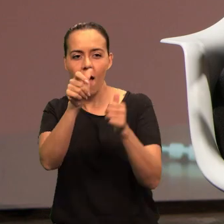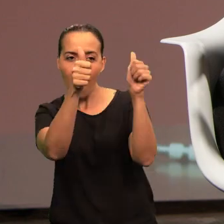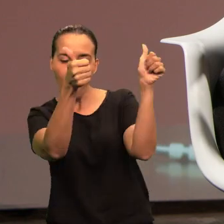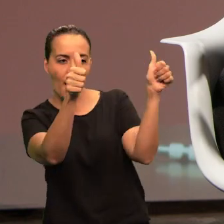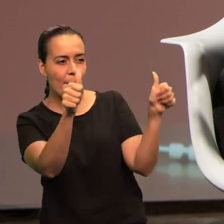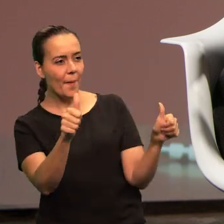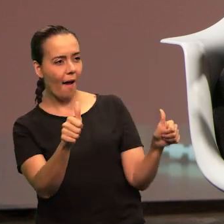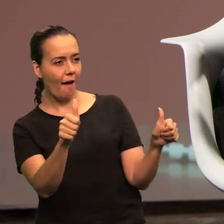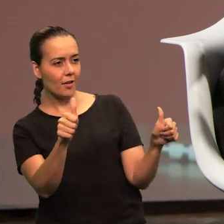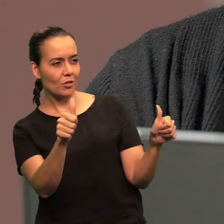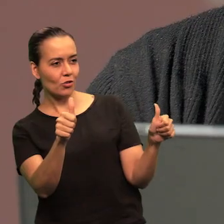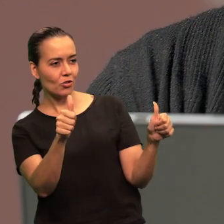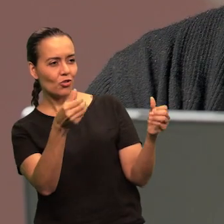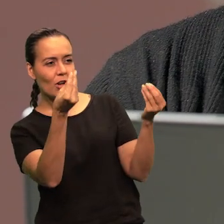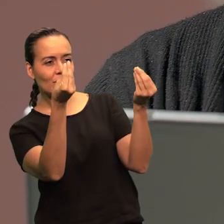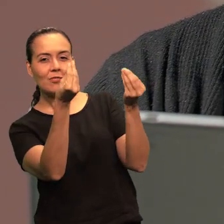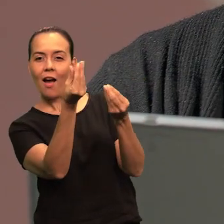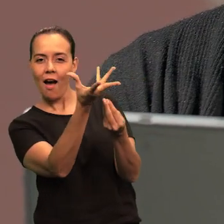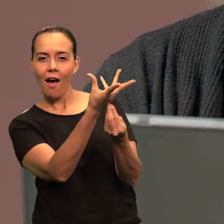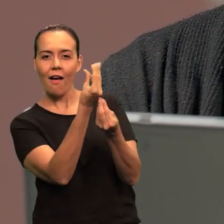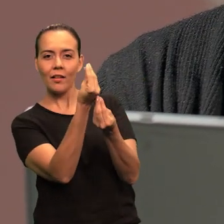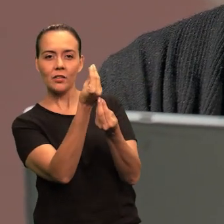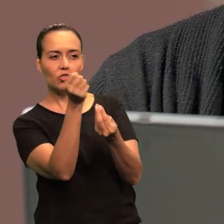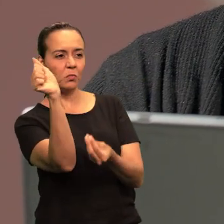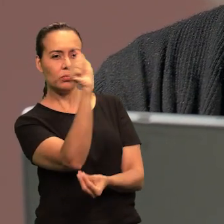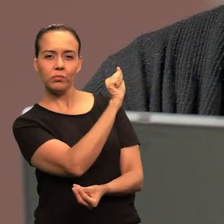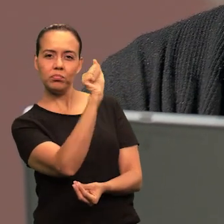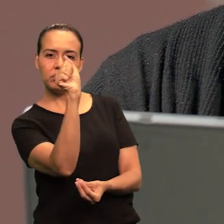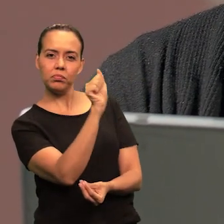uma imagem, uma obra, que está apagada?